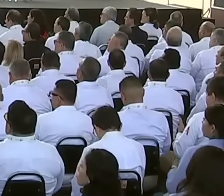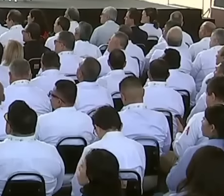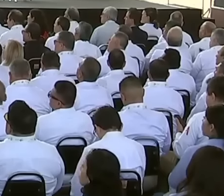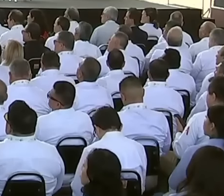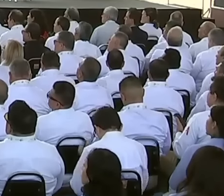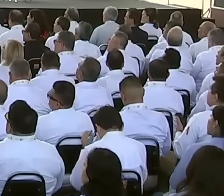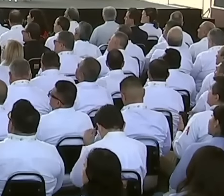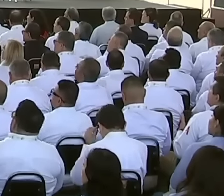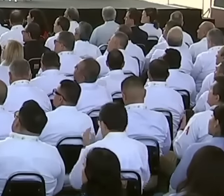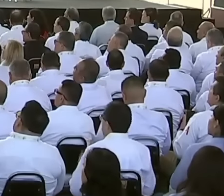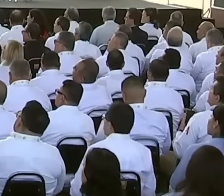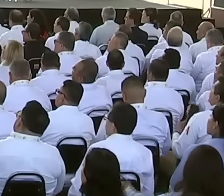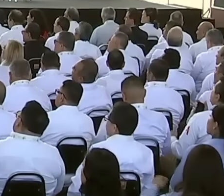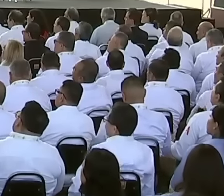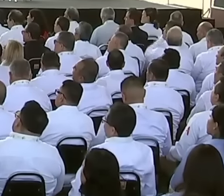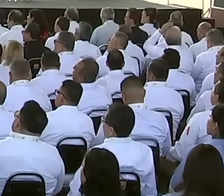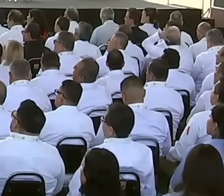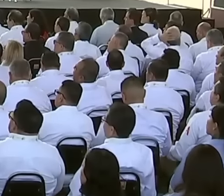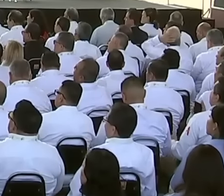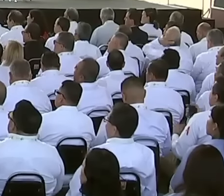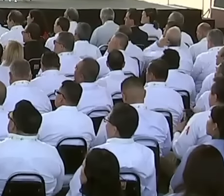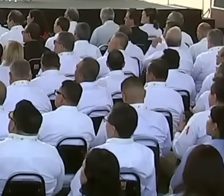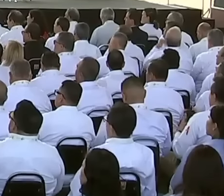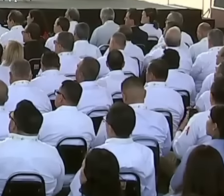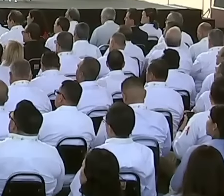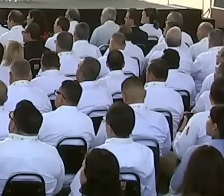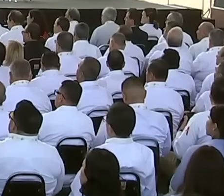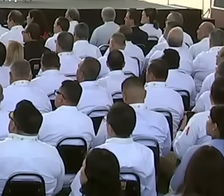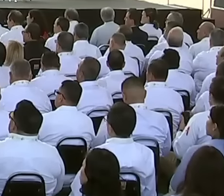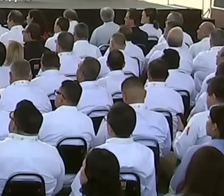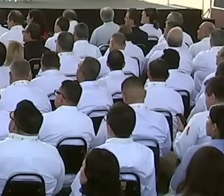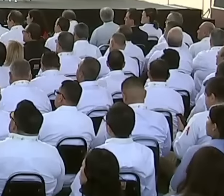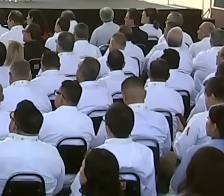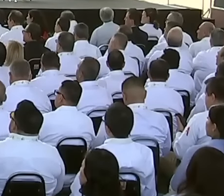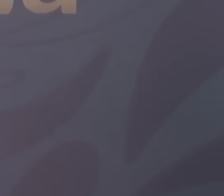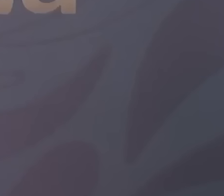Muy buenos días, doctora Claudia Shin Bampardo, presidenta constitucional de los Estados Unidos